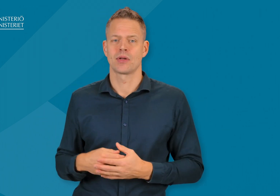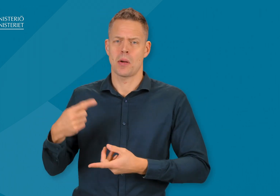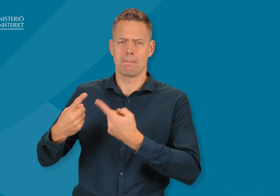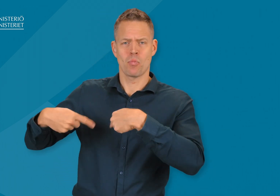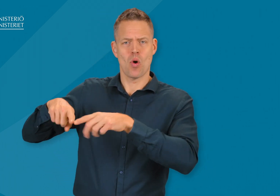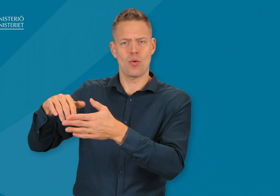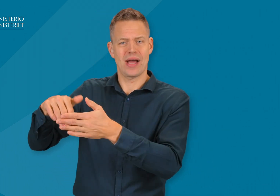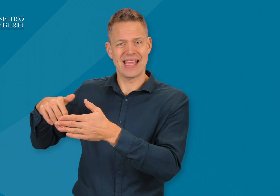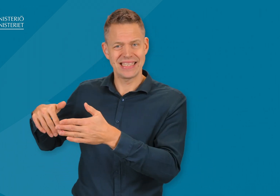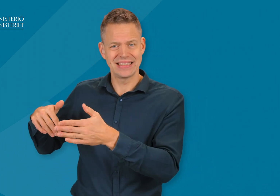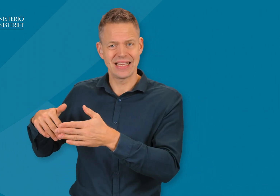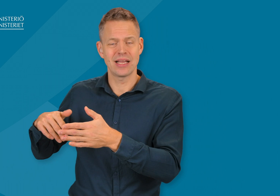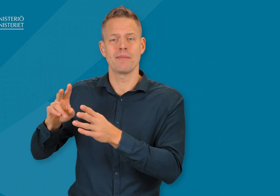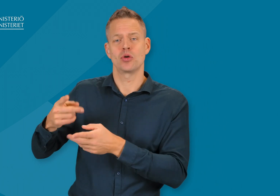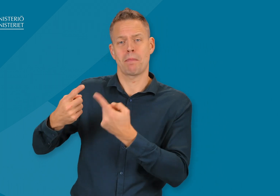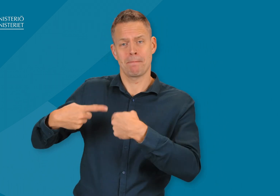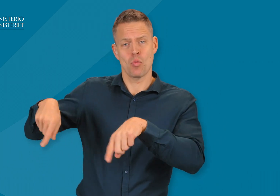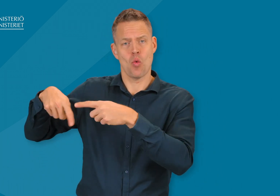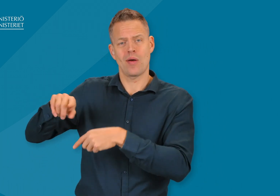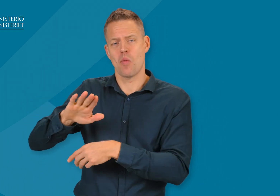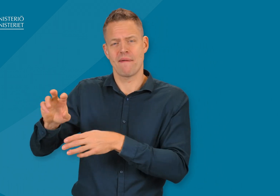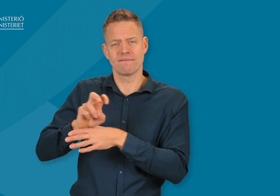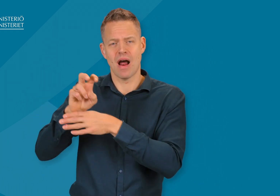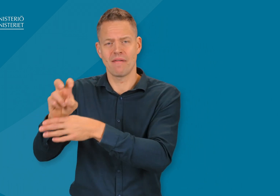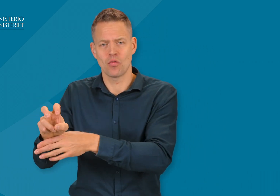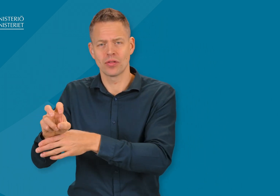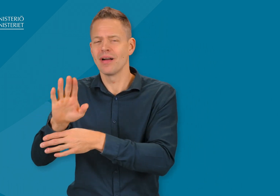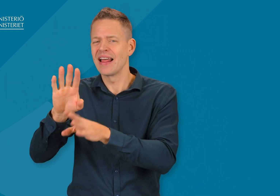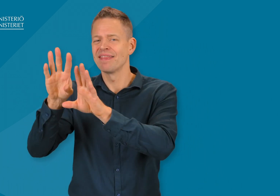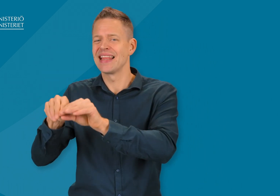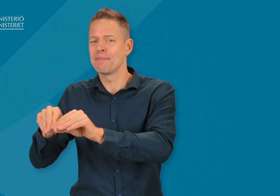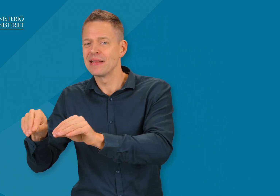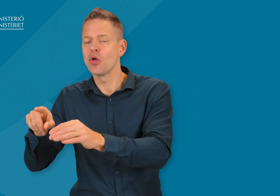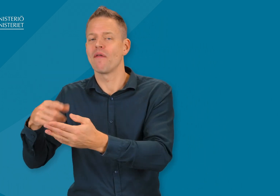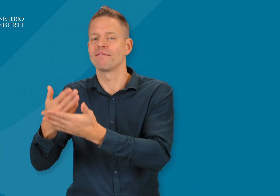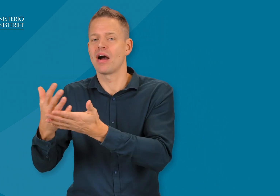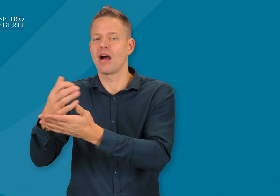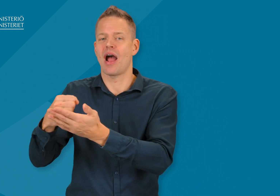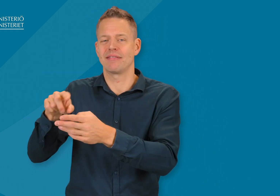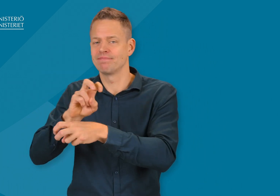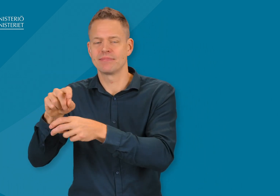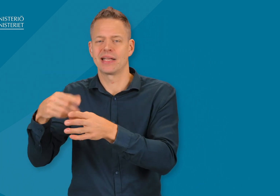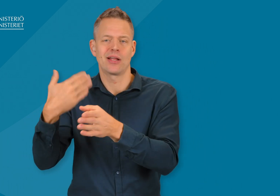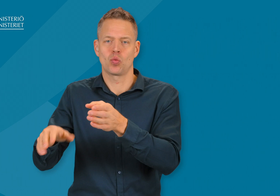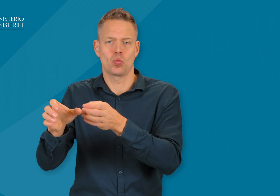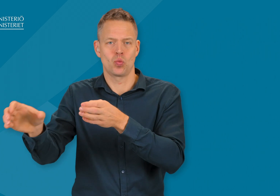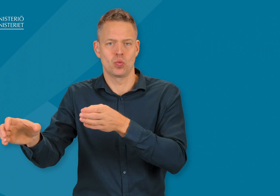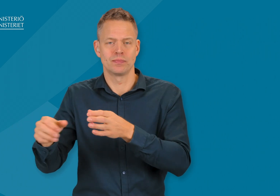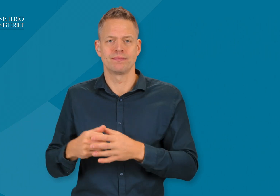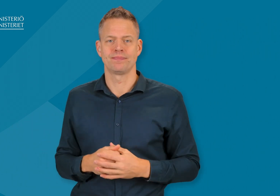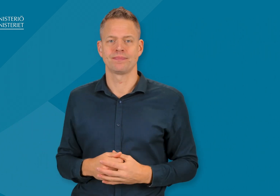• puoluerekisteri sekä puolueiden muu kuin tilinpidon ja varainkäytön valvonta.